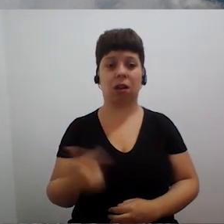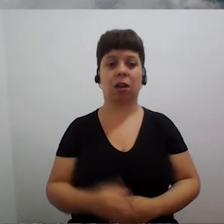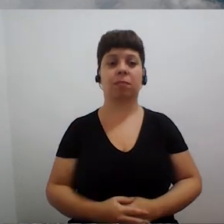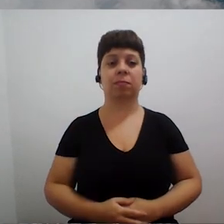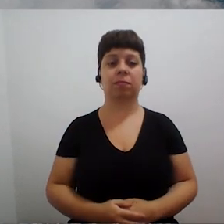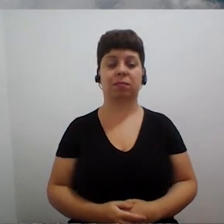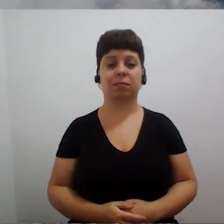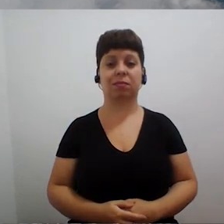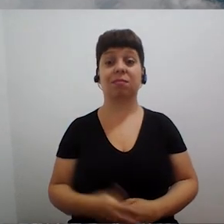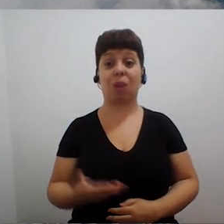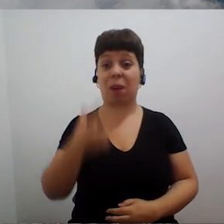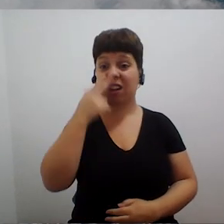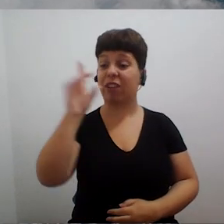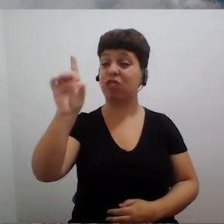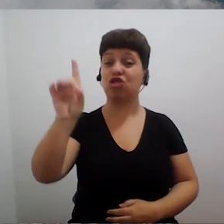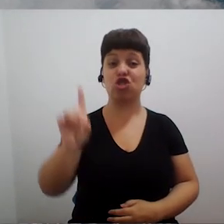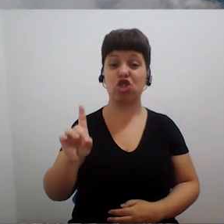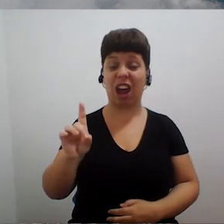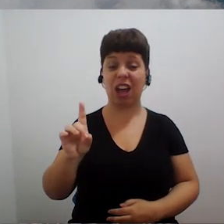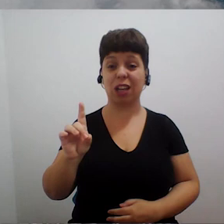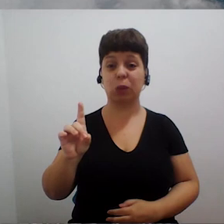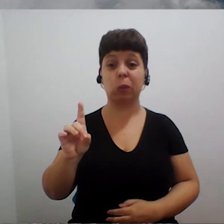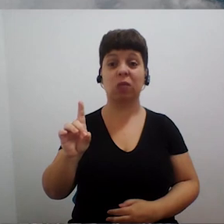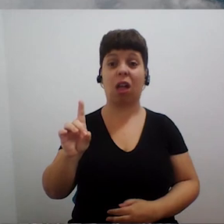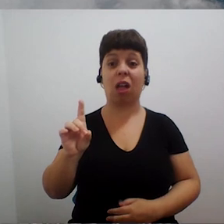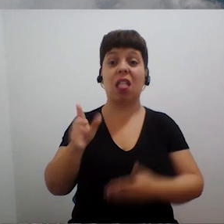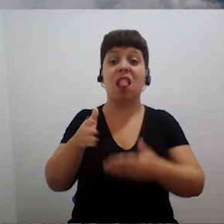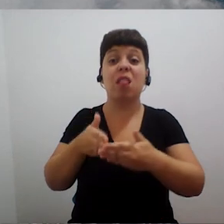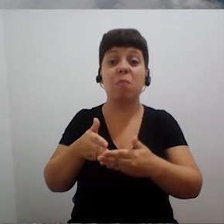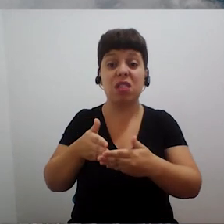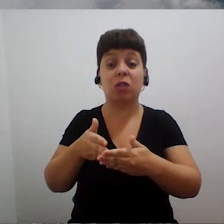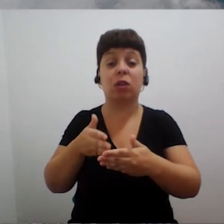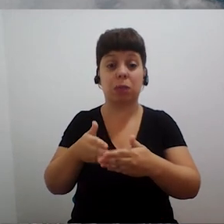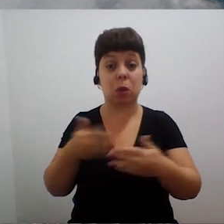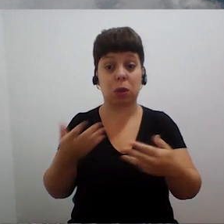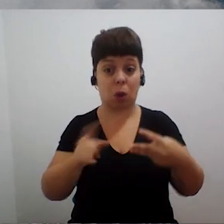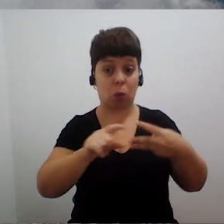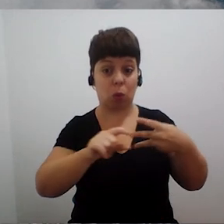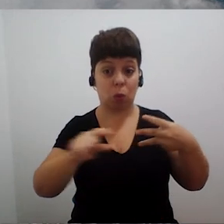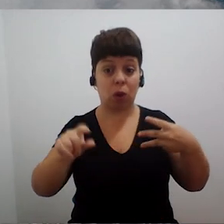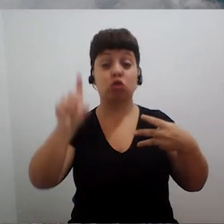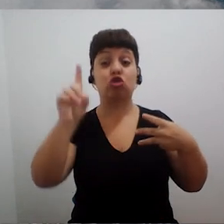esse direito que todo ser humano tem, então afirmar a água como direito humano é devolvê-la